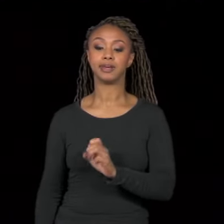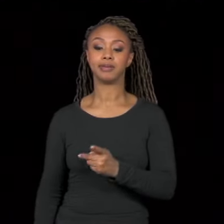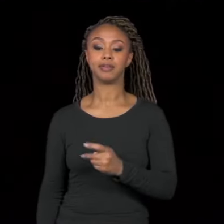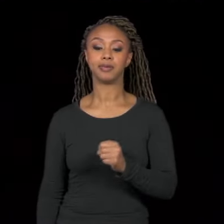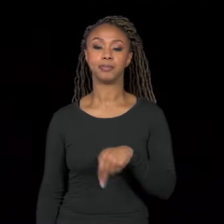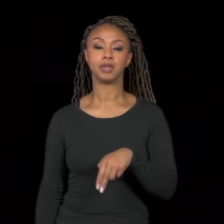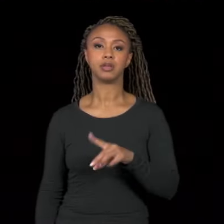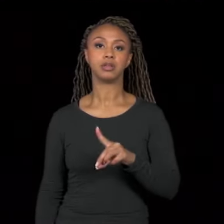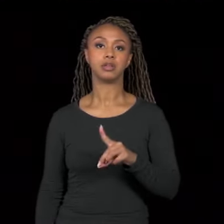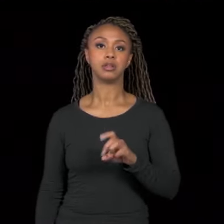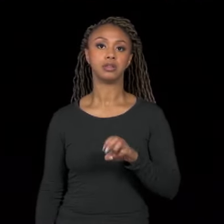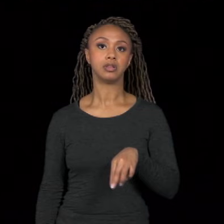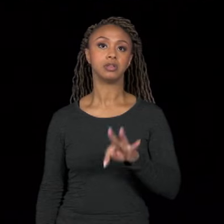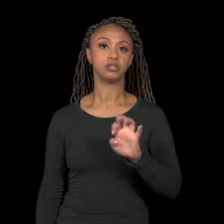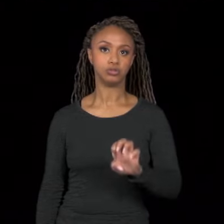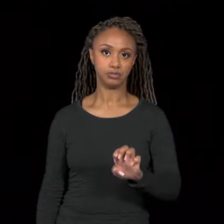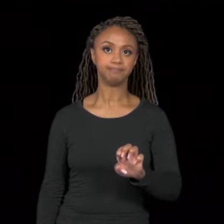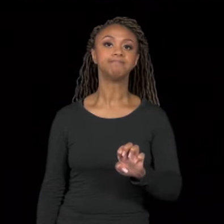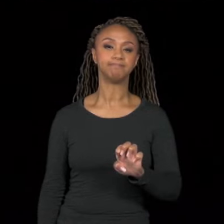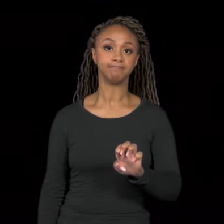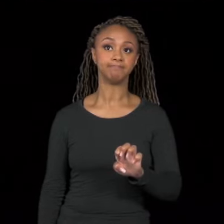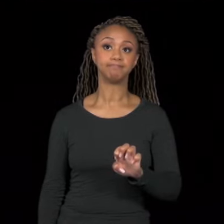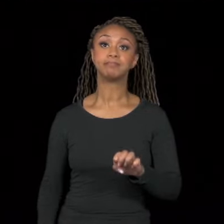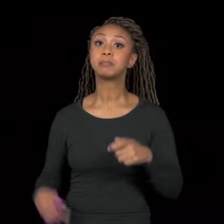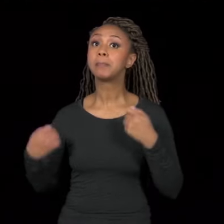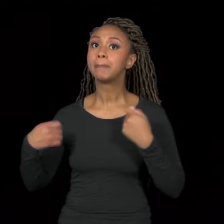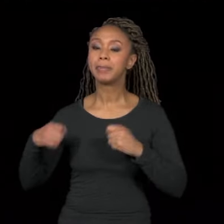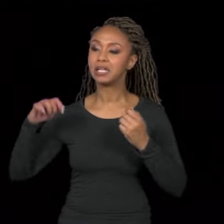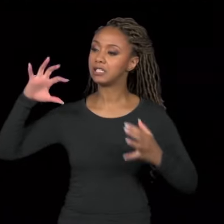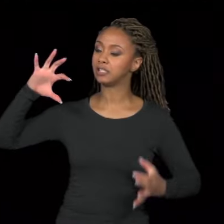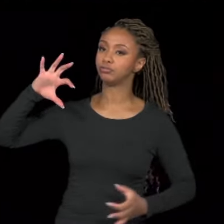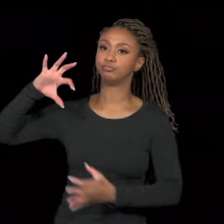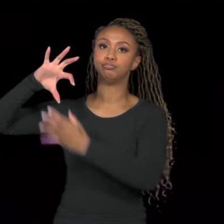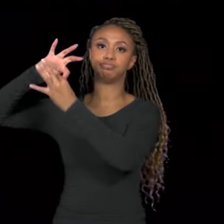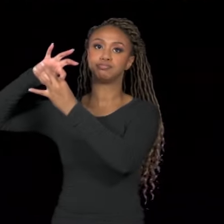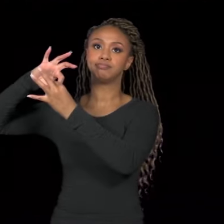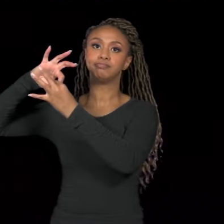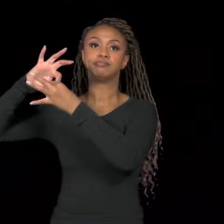DEPENDENTE, OBRIGATORIAMENTE, PARA ELE EXISTIR, TEM QUE EXISTIR LÁ UM FUNCIONÁRIO.